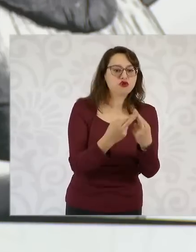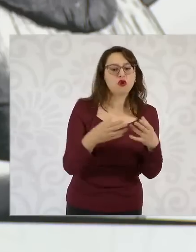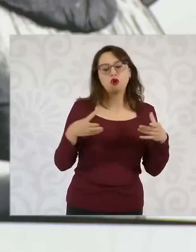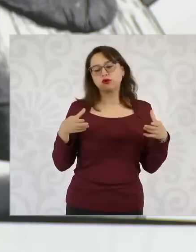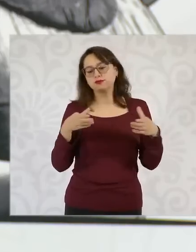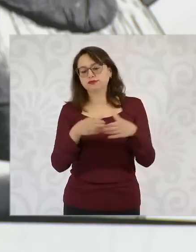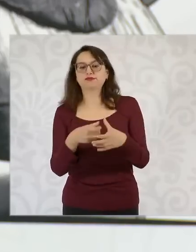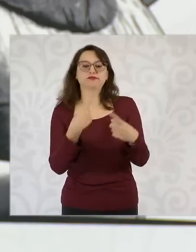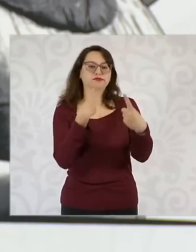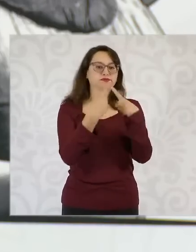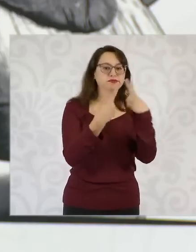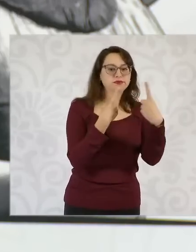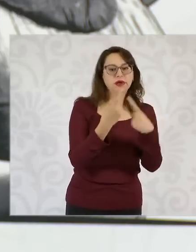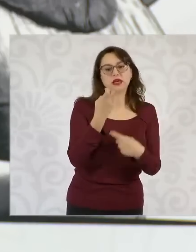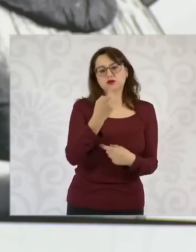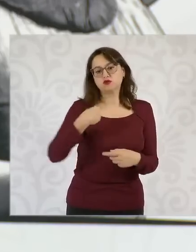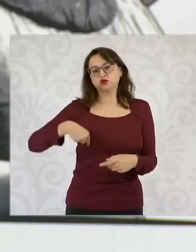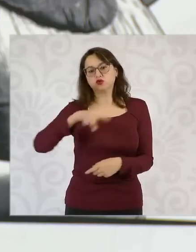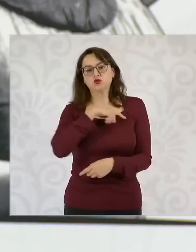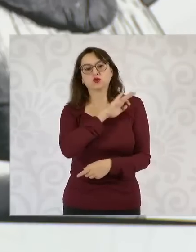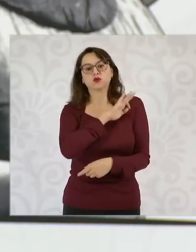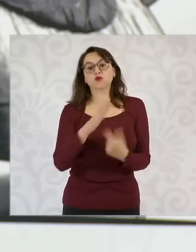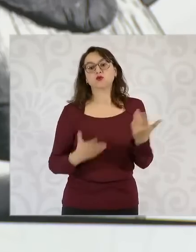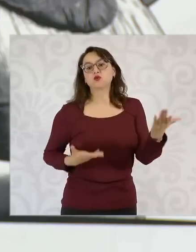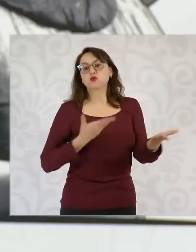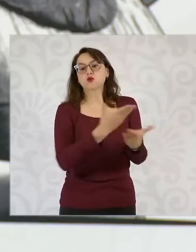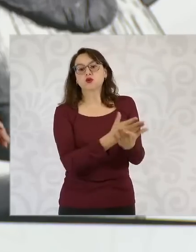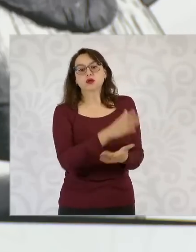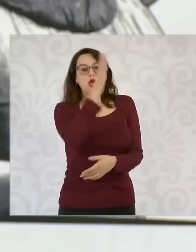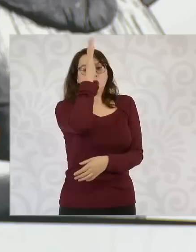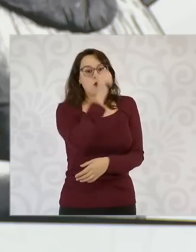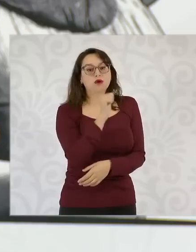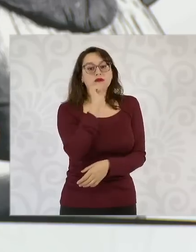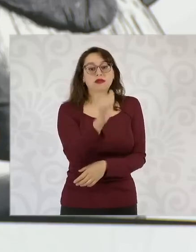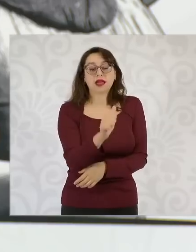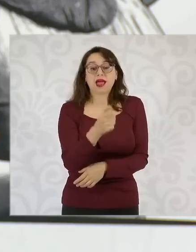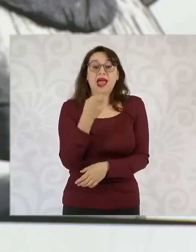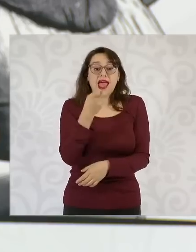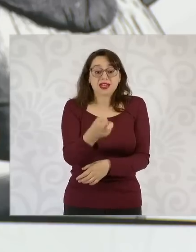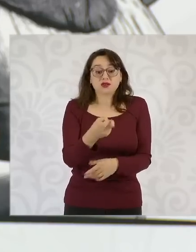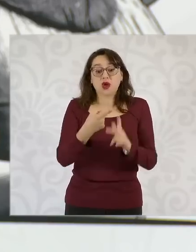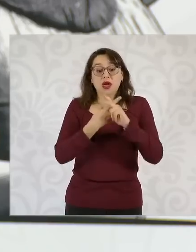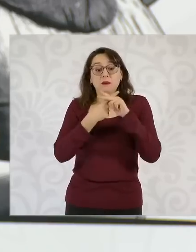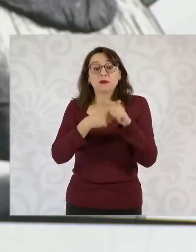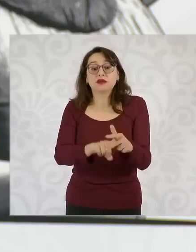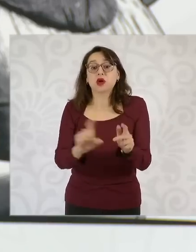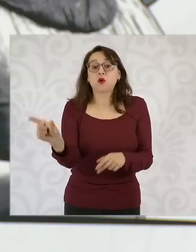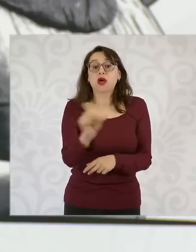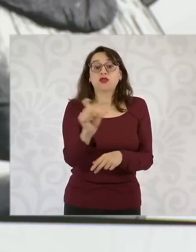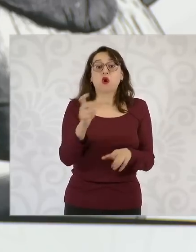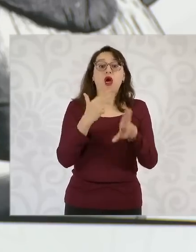que no estamos de acuerdo ahora es hasta el 12 de marzo esto es importante no es